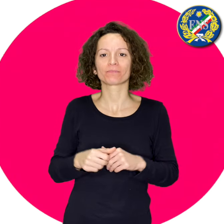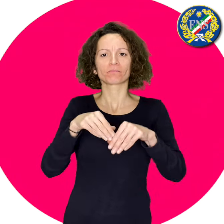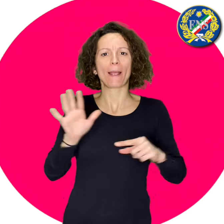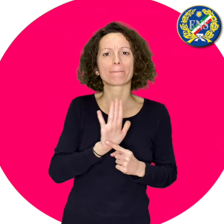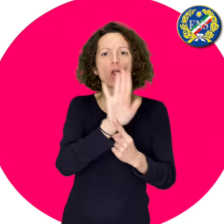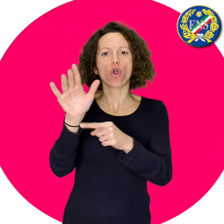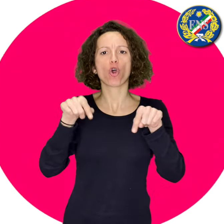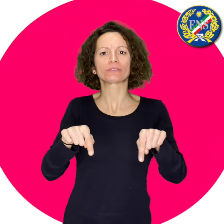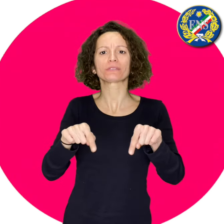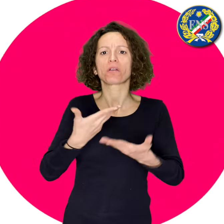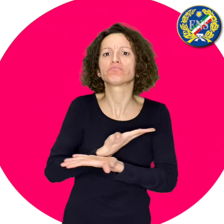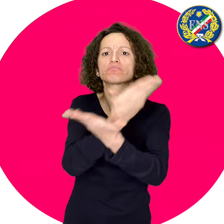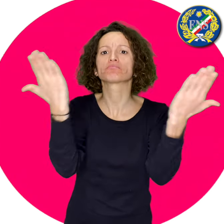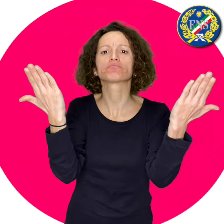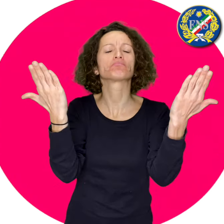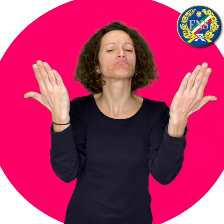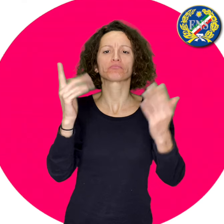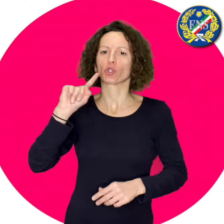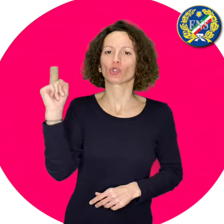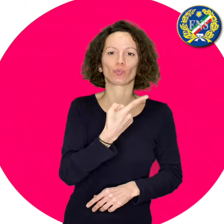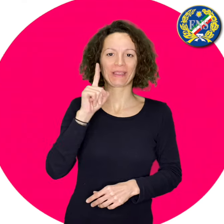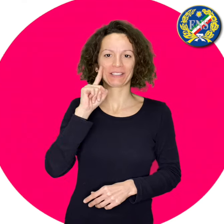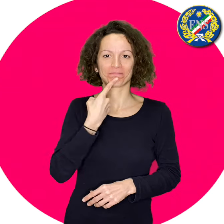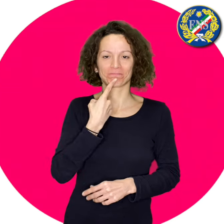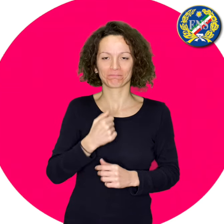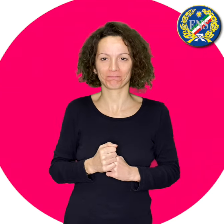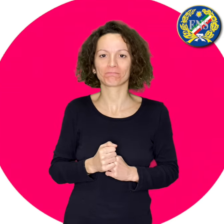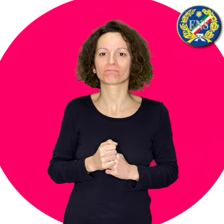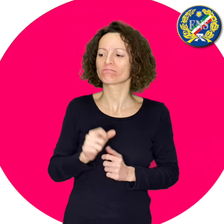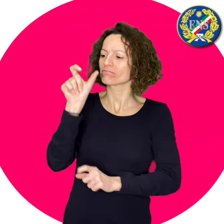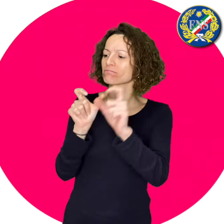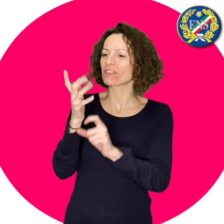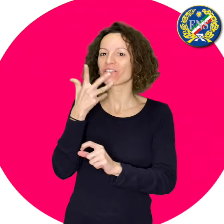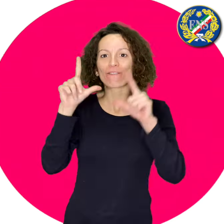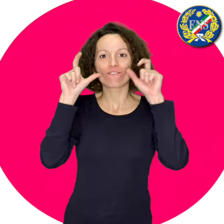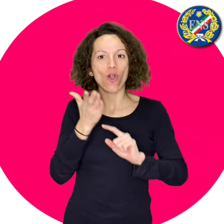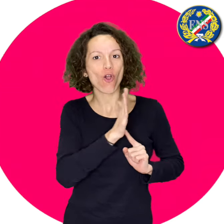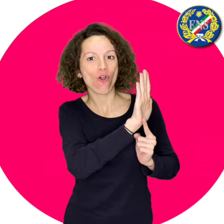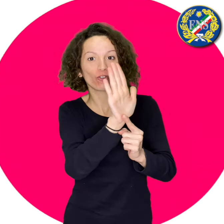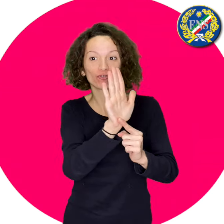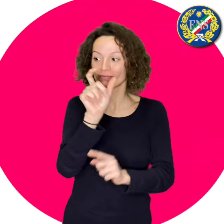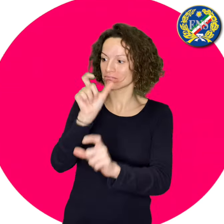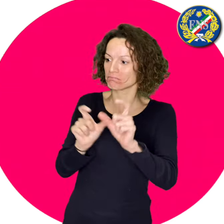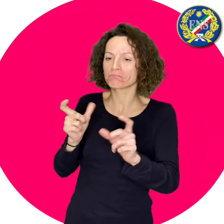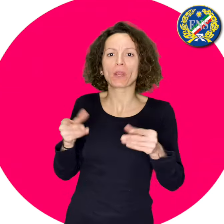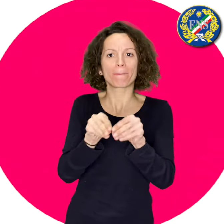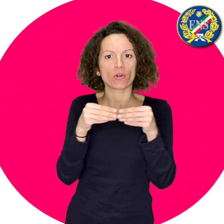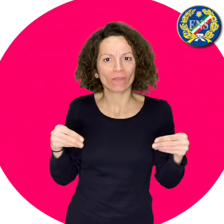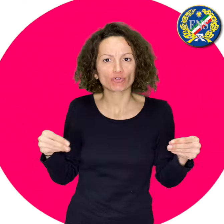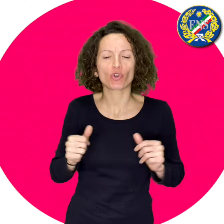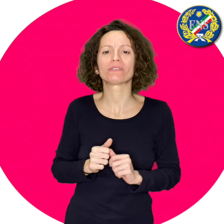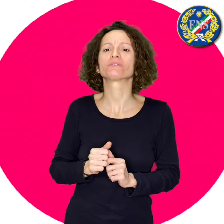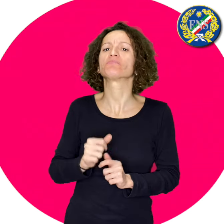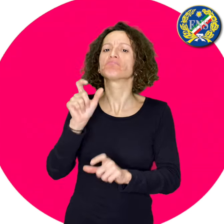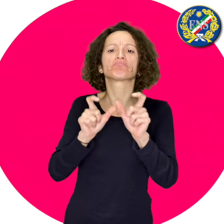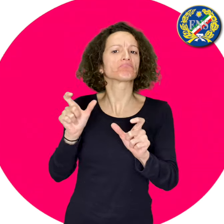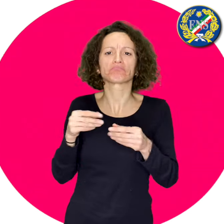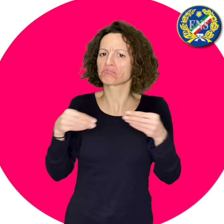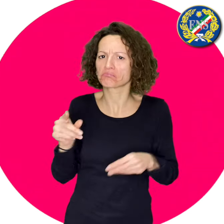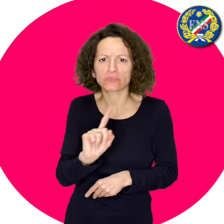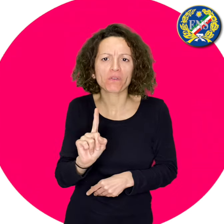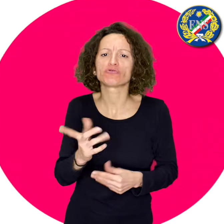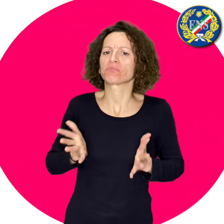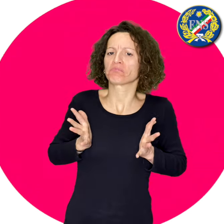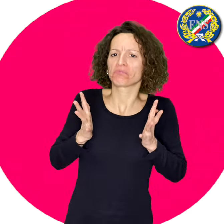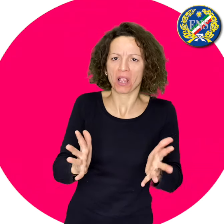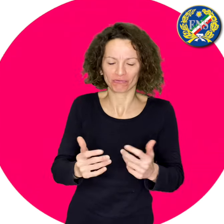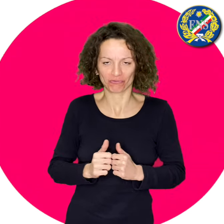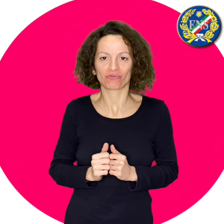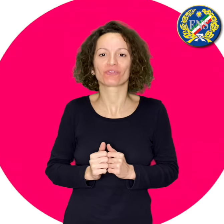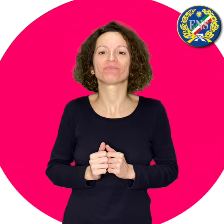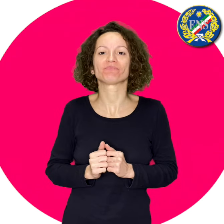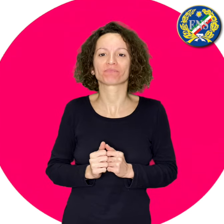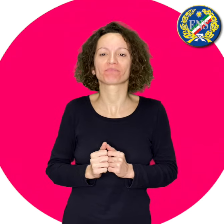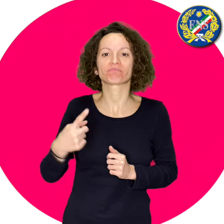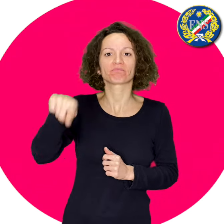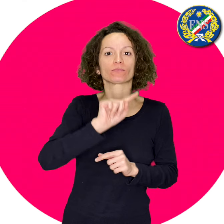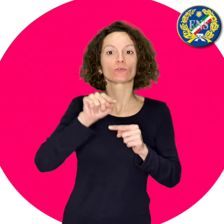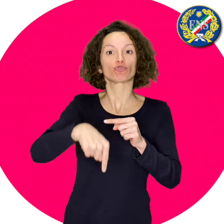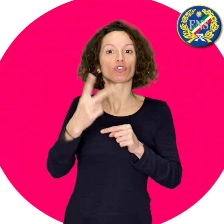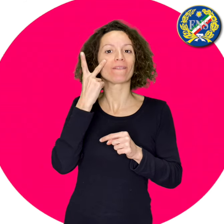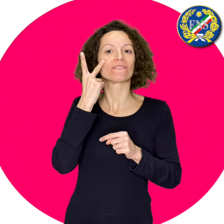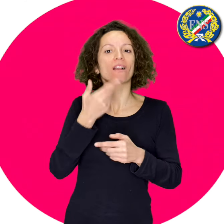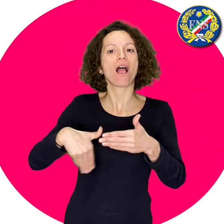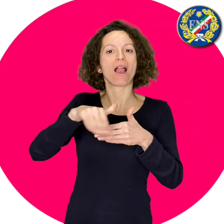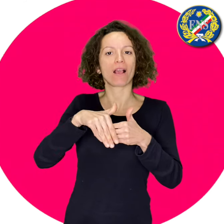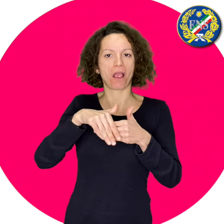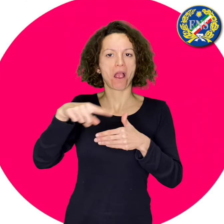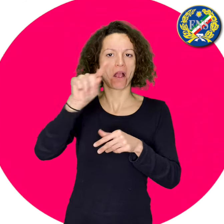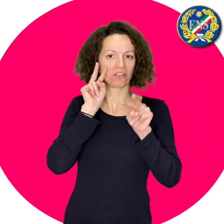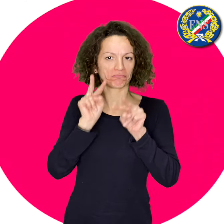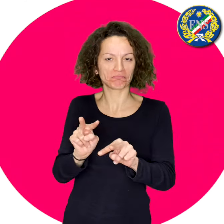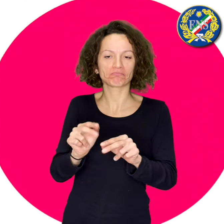Tale mostra vedrà la partecipazione di fotoamatori sordi -professionisti e non- che proporranno al pubblico i loro scatti. Sotto vedete gli allegati per la partecipazione